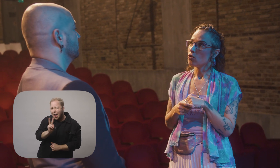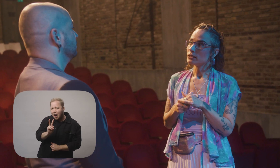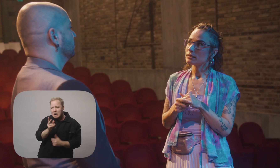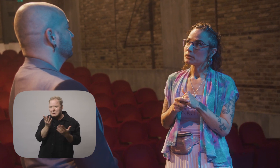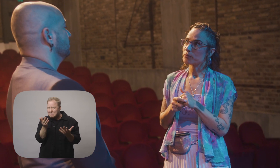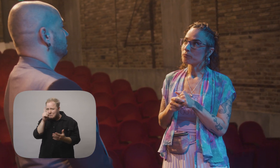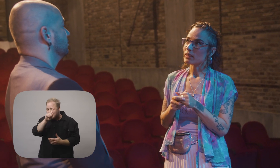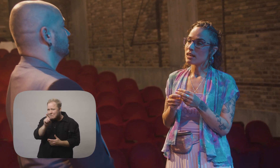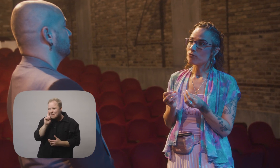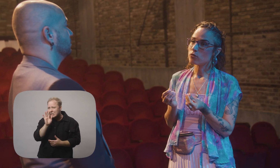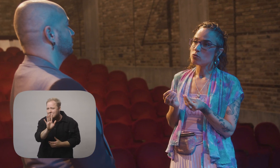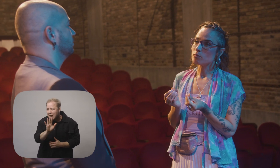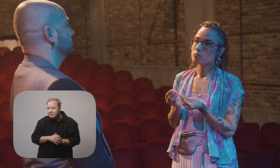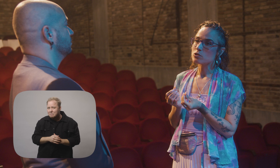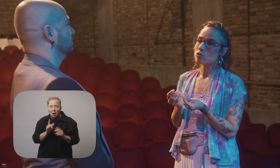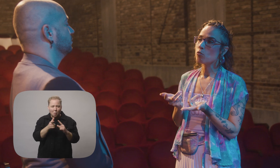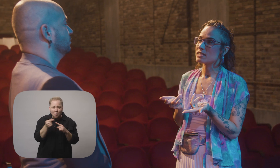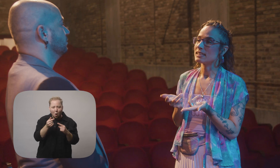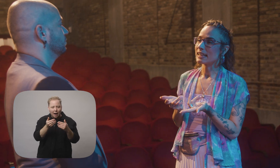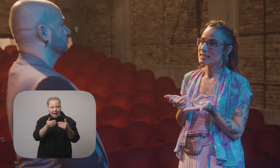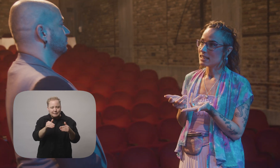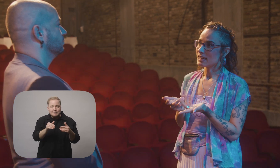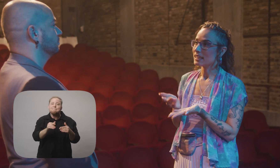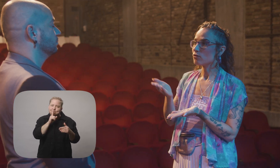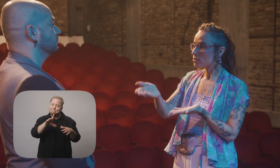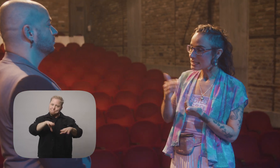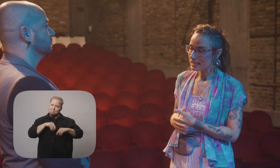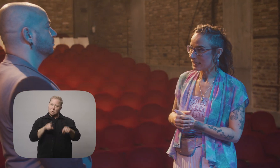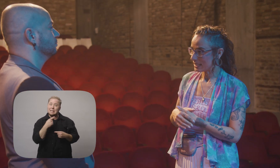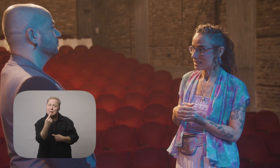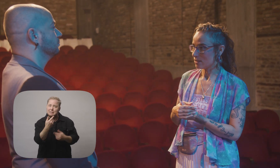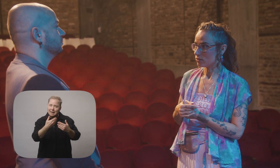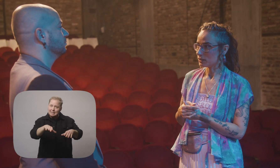Und ja, wo muss Humor seine Grenzen anerkennen? Und wo sind deine Grenzen auch?